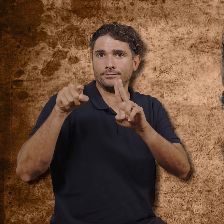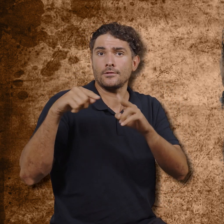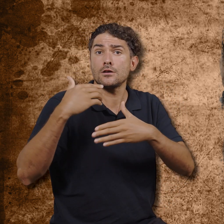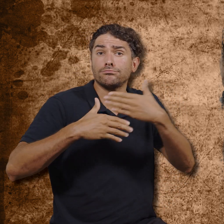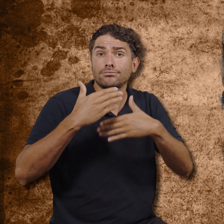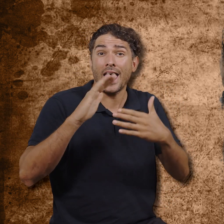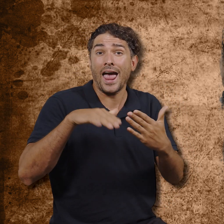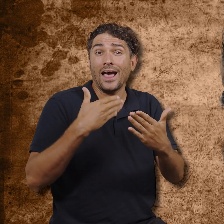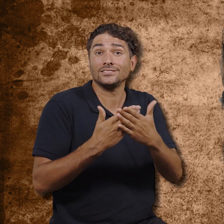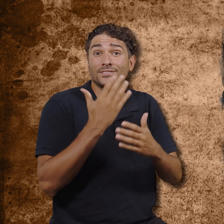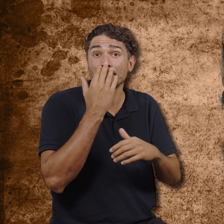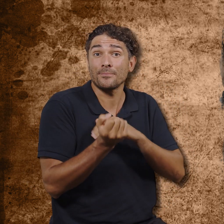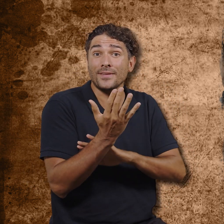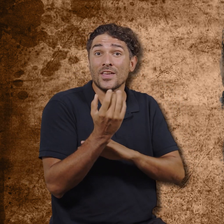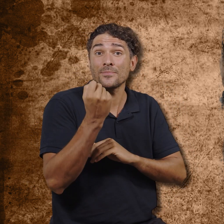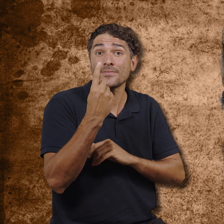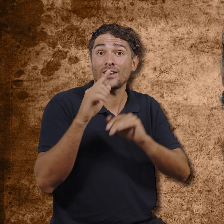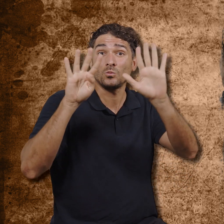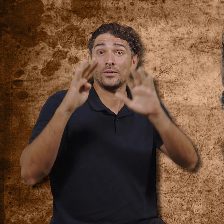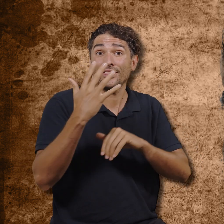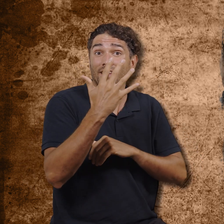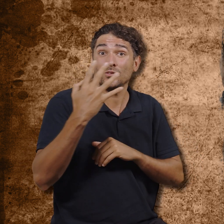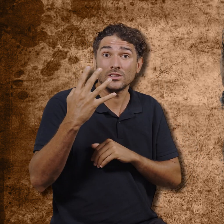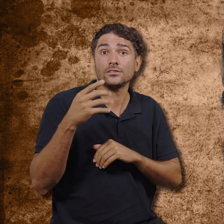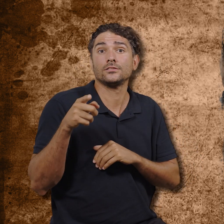i dimití el maig de 1954.